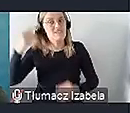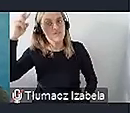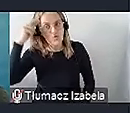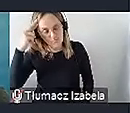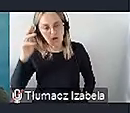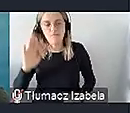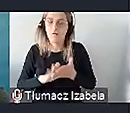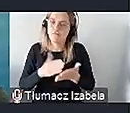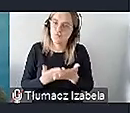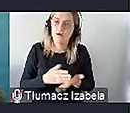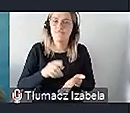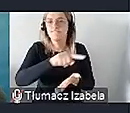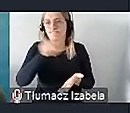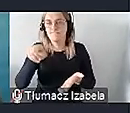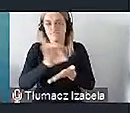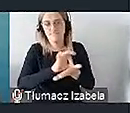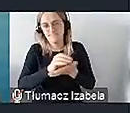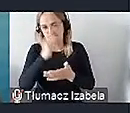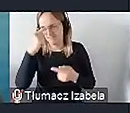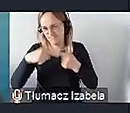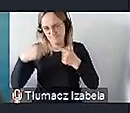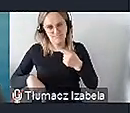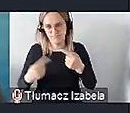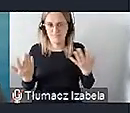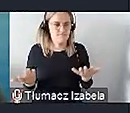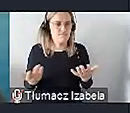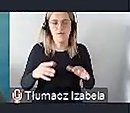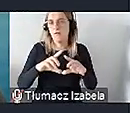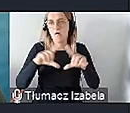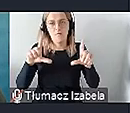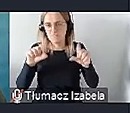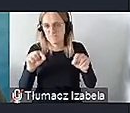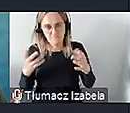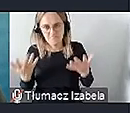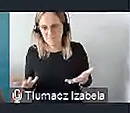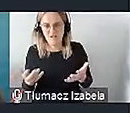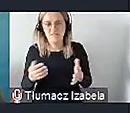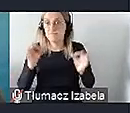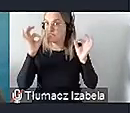na przykład coś abstrakcyjnego wyjaśnimy na jakimś modelu, na czymś konkretnym,